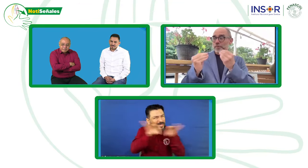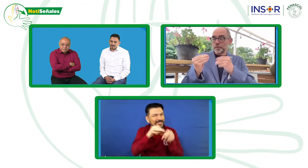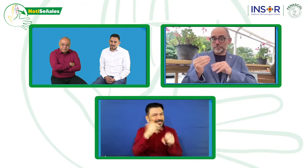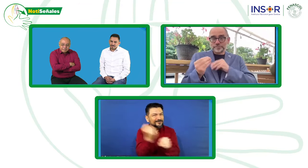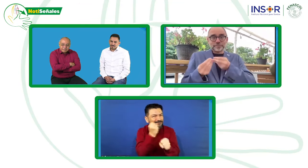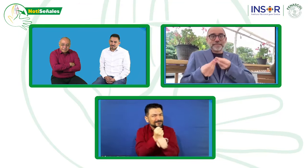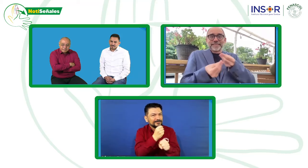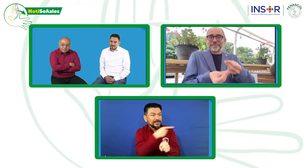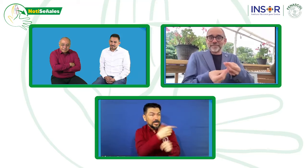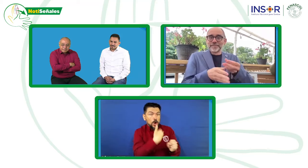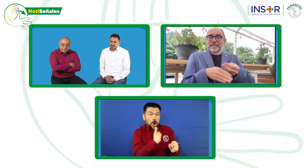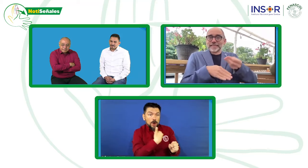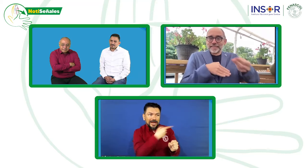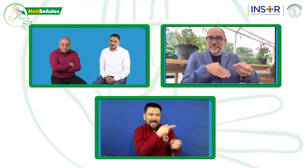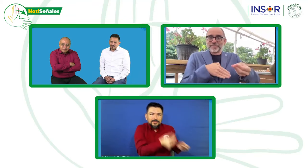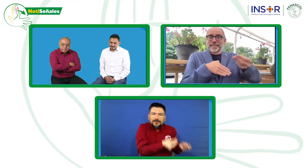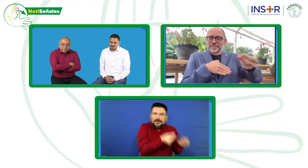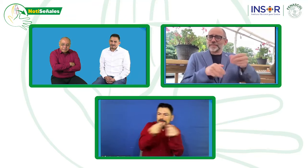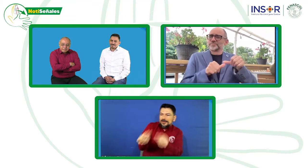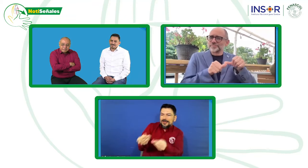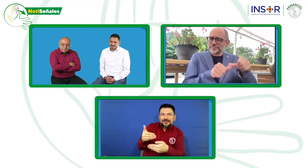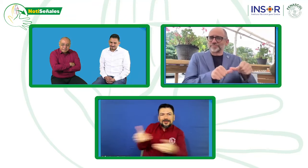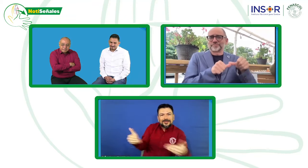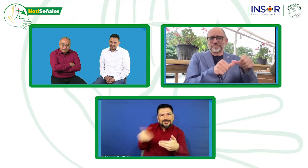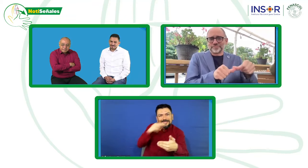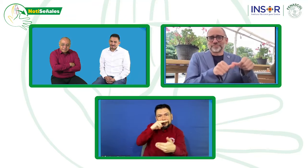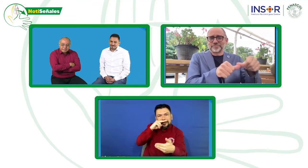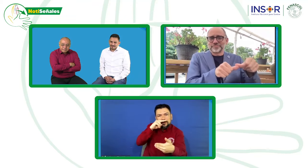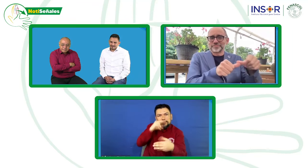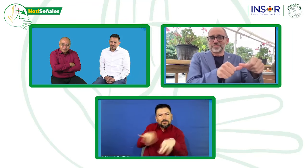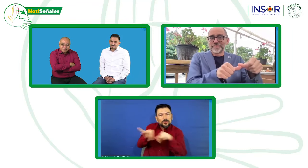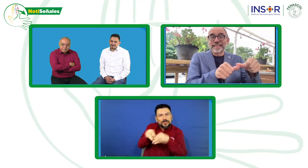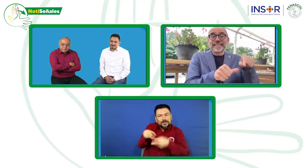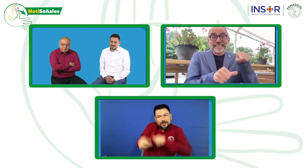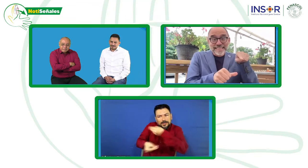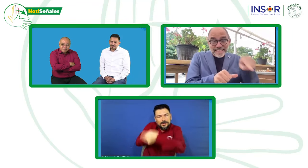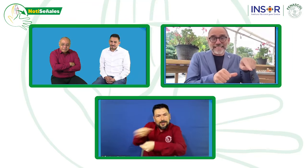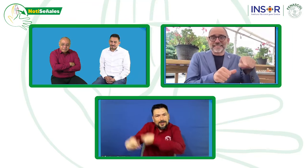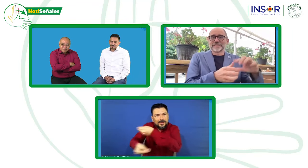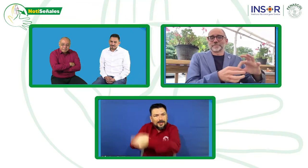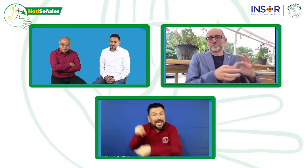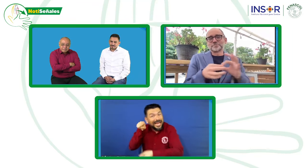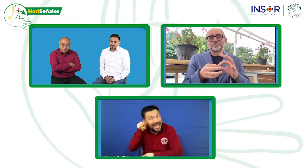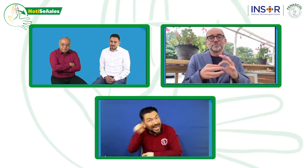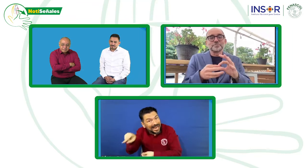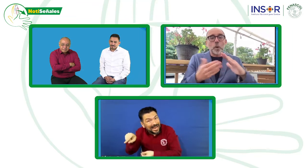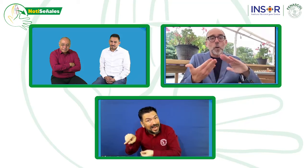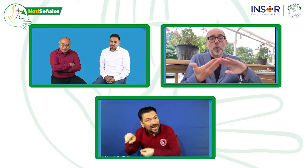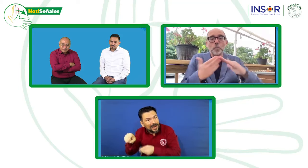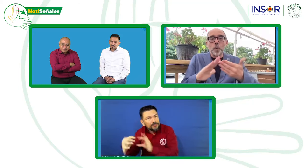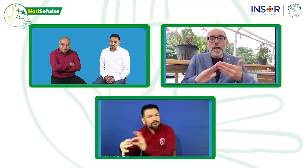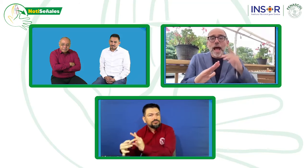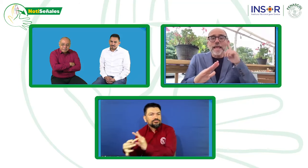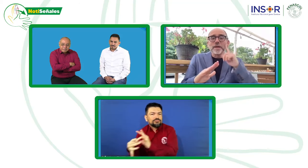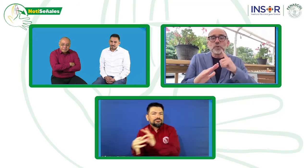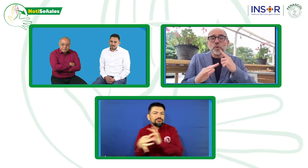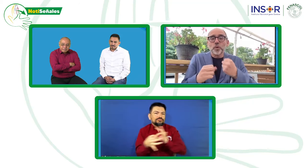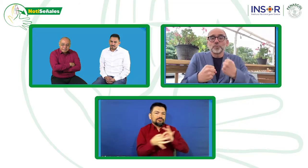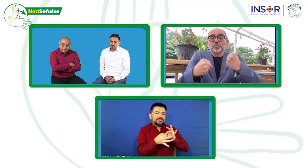campamento de jóvenes en Uruguay busca esto mismo busca